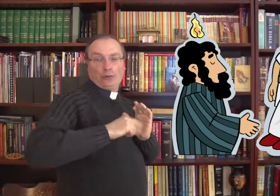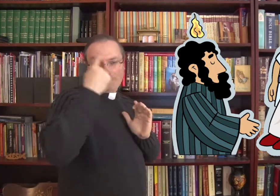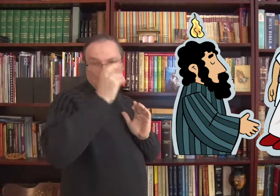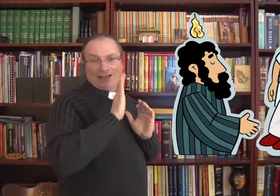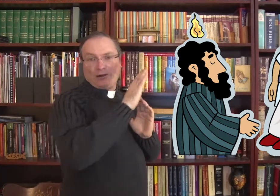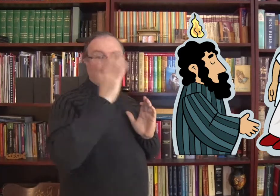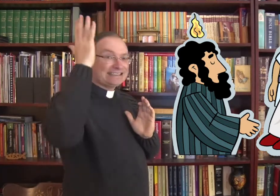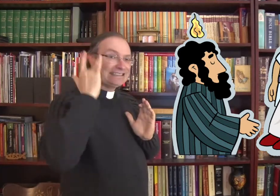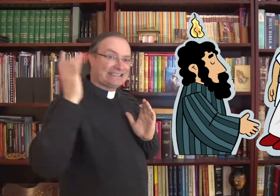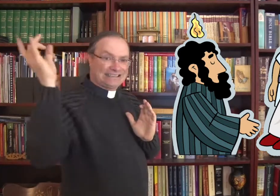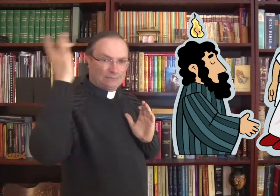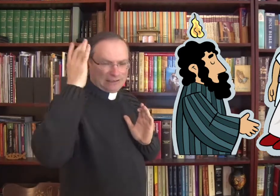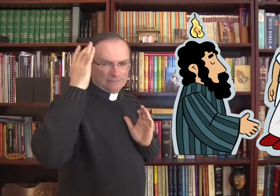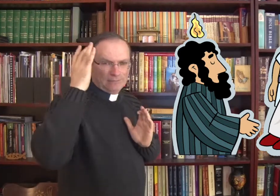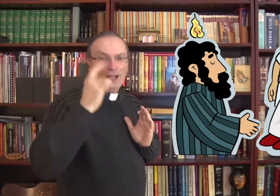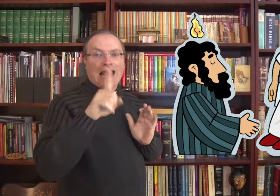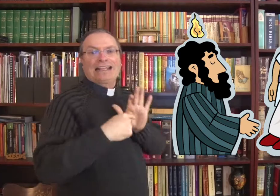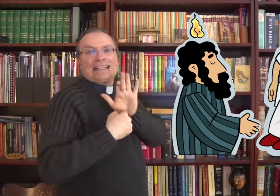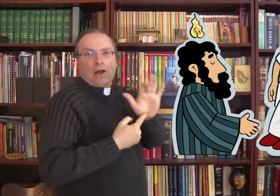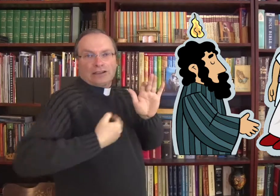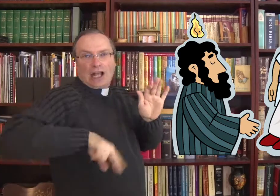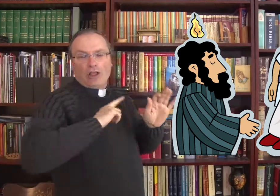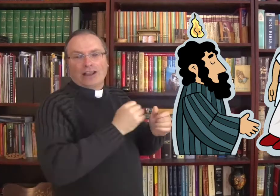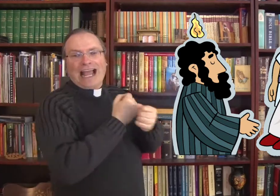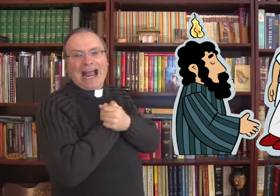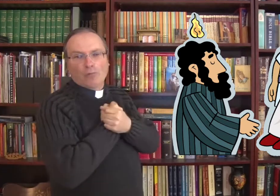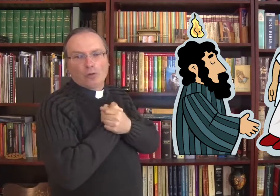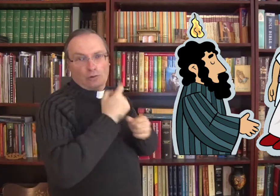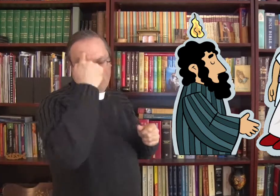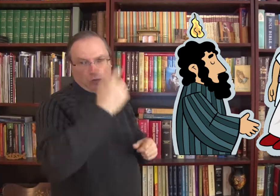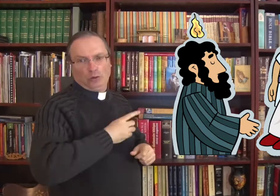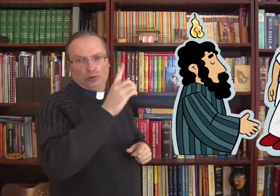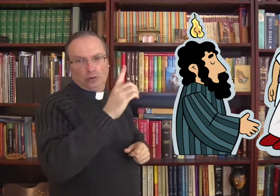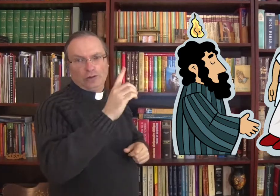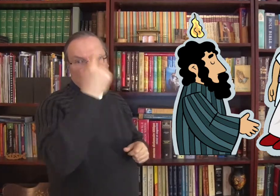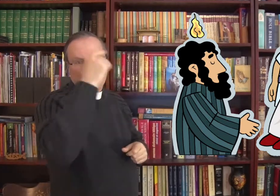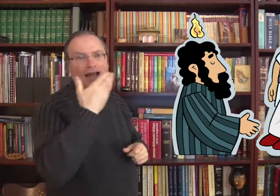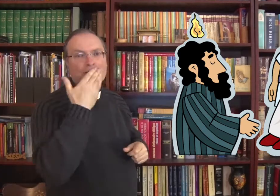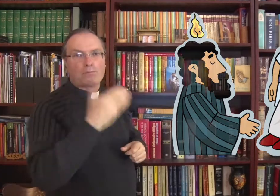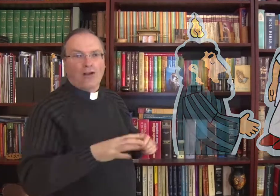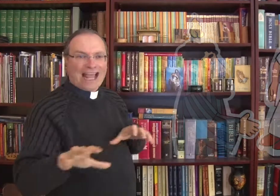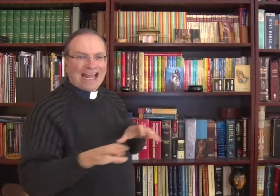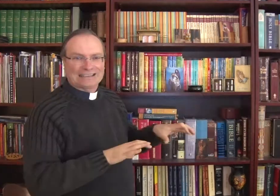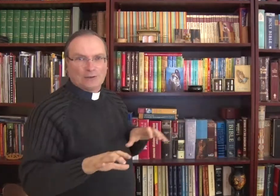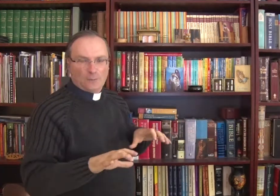par son Saint-Esprit en démontrant notre amour pour Dieu par les bonnes actions,